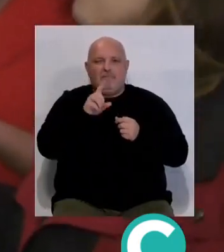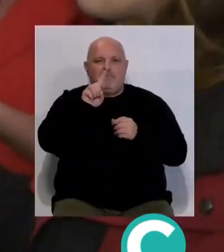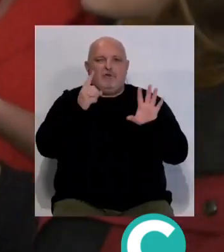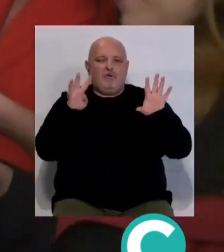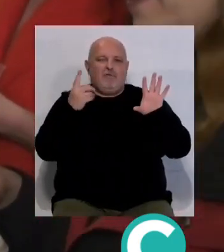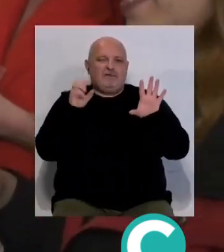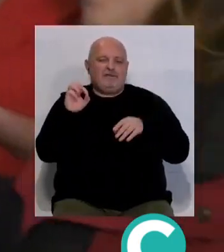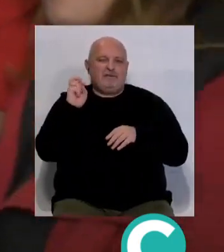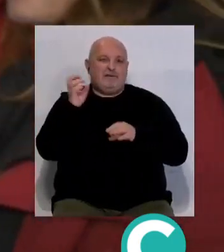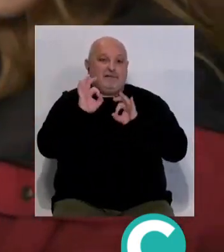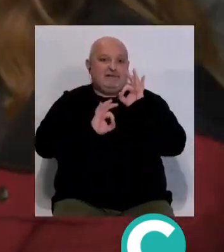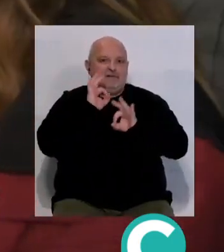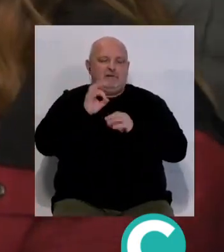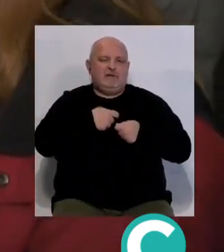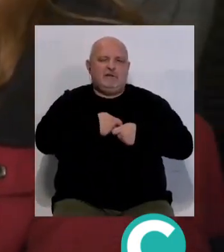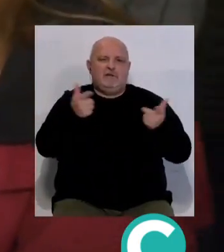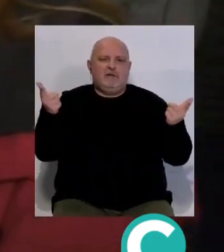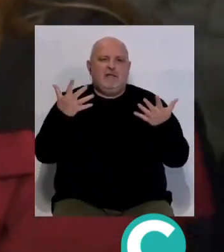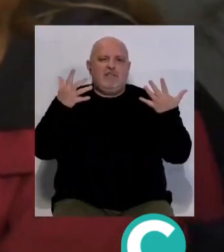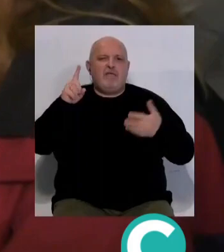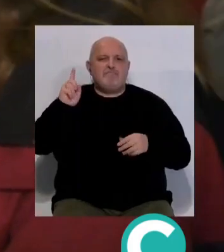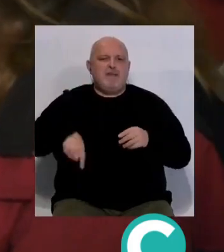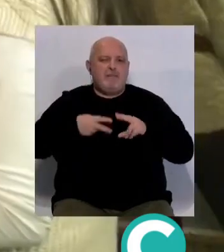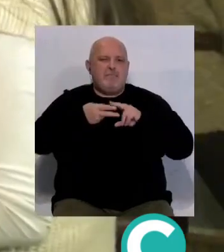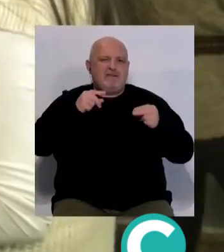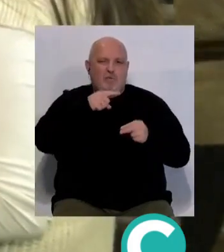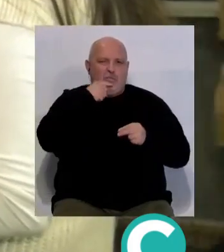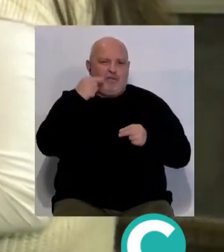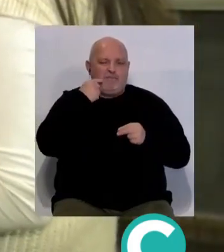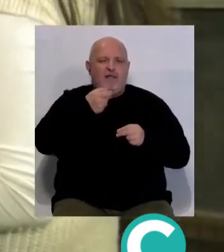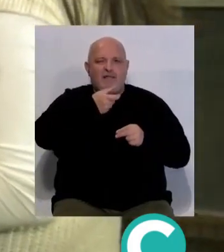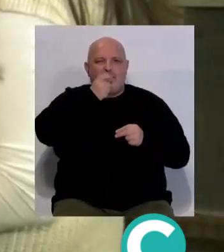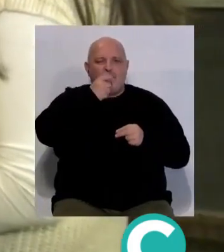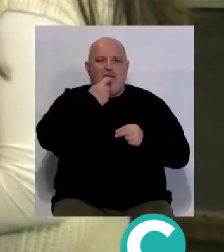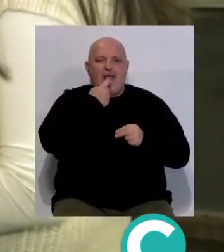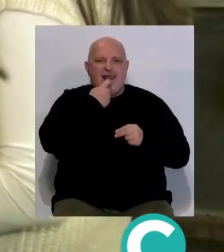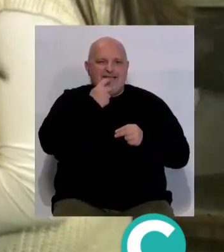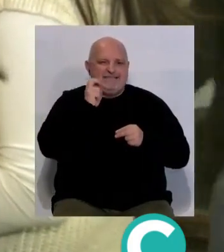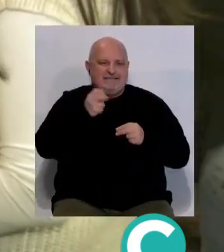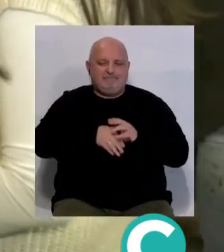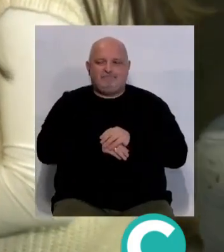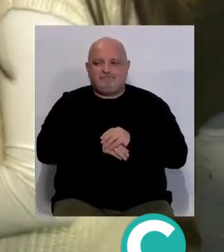organizadora del evento repartió un total de 10.000 pestiños regados con 150 litros de anís